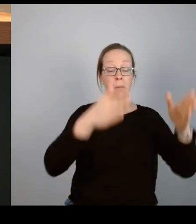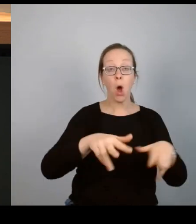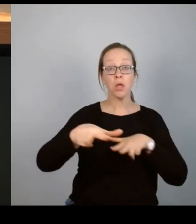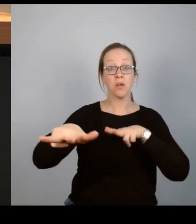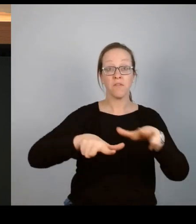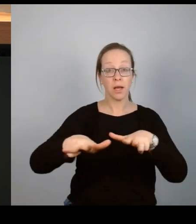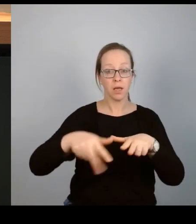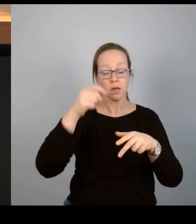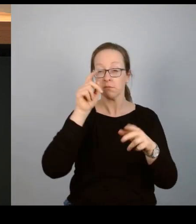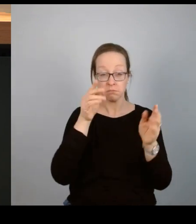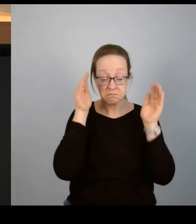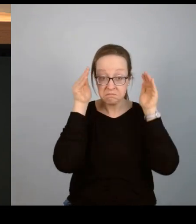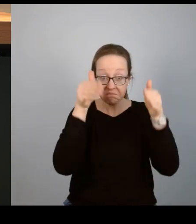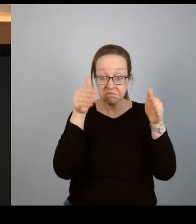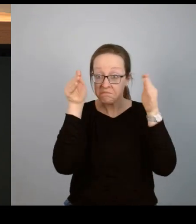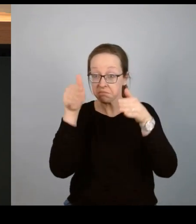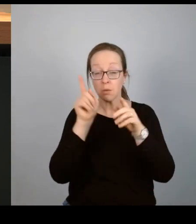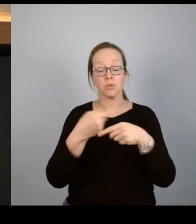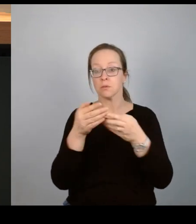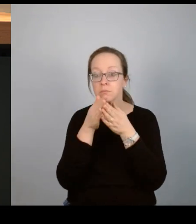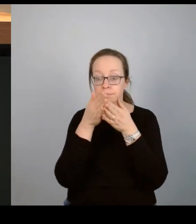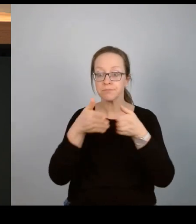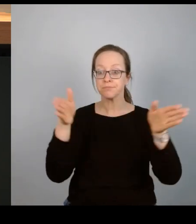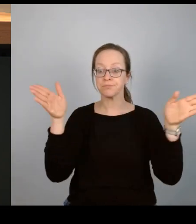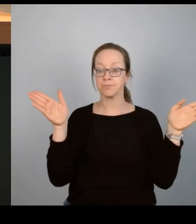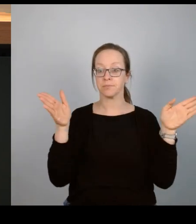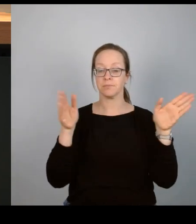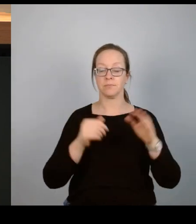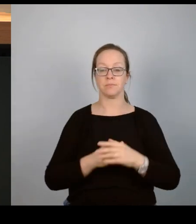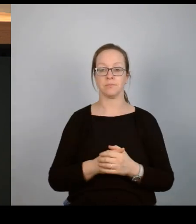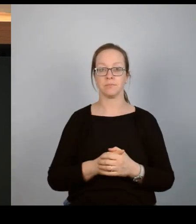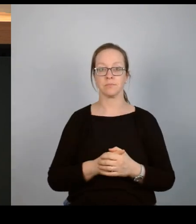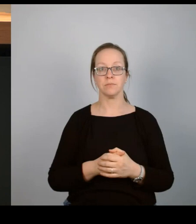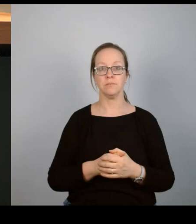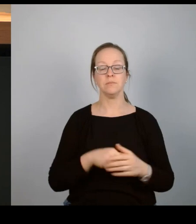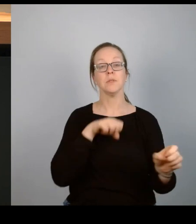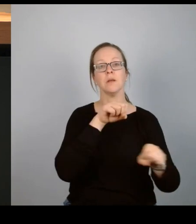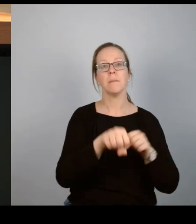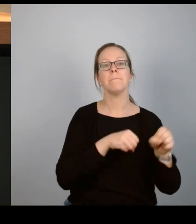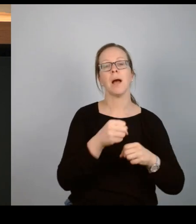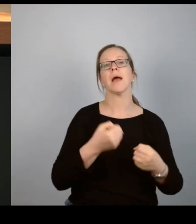Wichtiger sind die Anbindung mit Bussen und Bahnen, mit Bussen lassen sich rasch Anbindung organisieren.